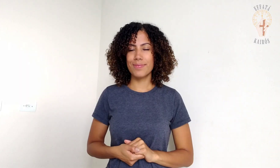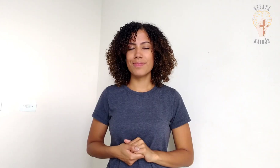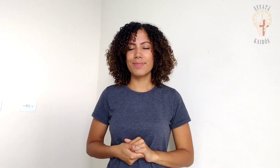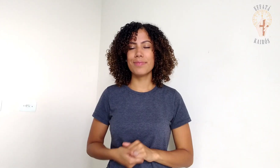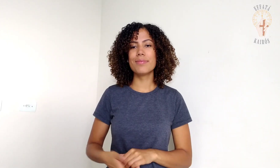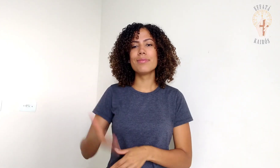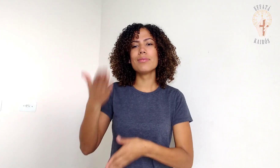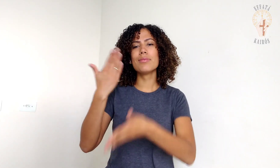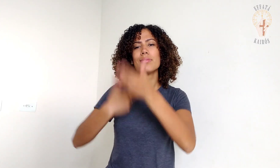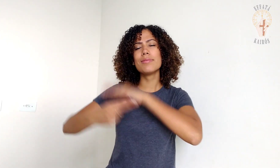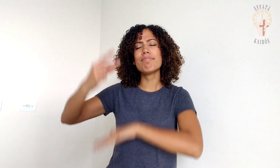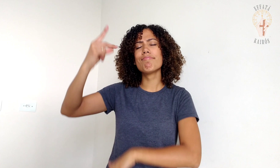Naquele tempo,